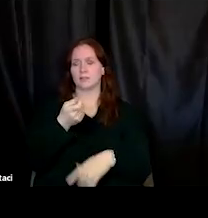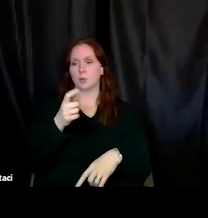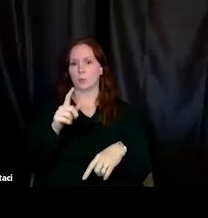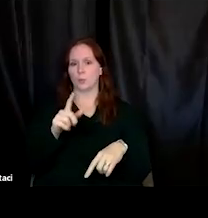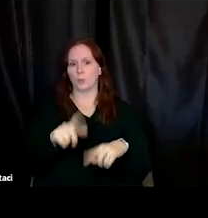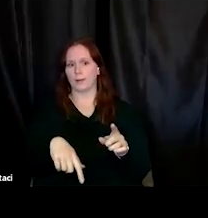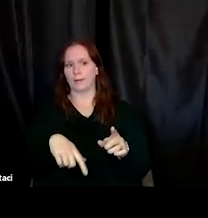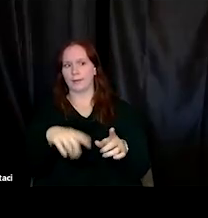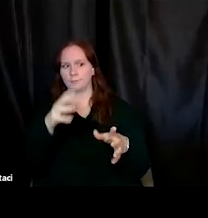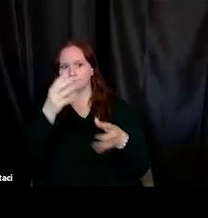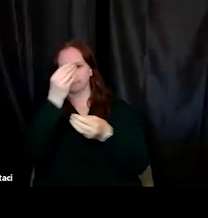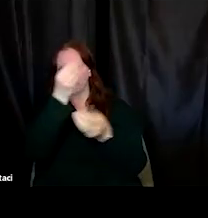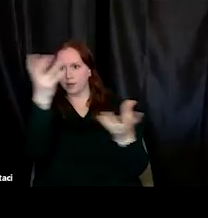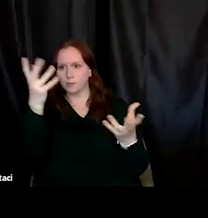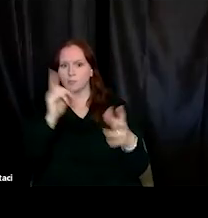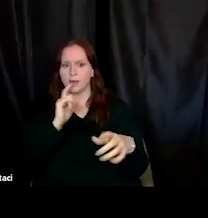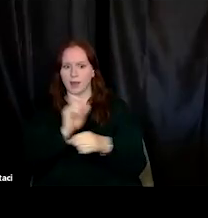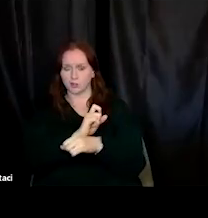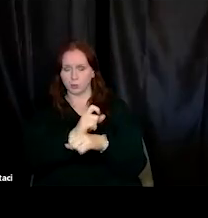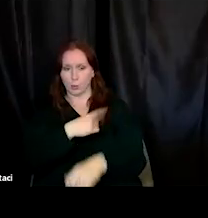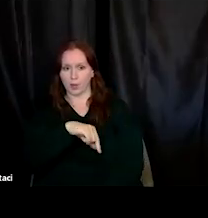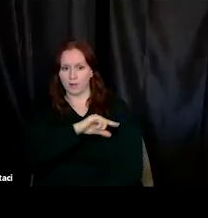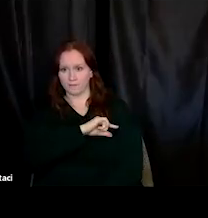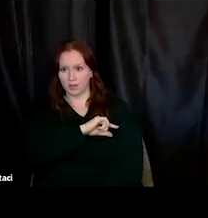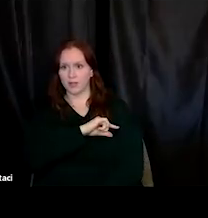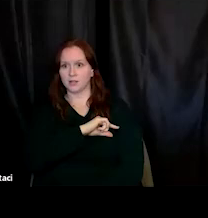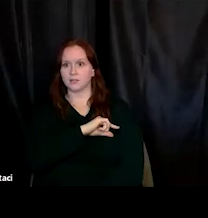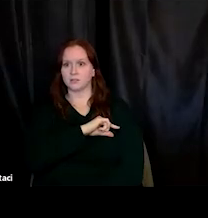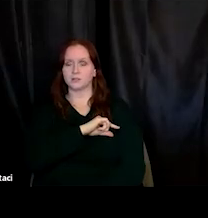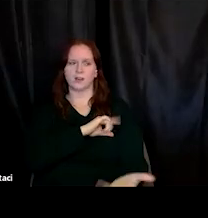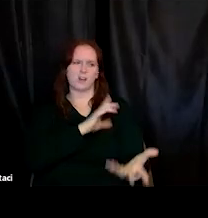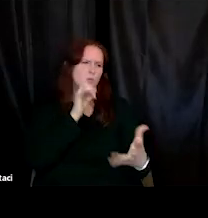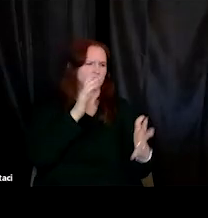que podrán encontrar en el curso o volver